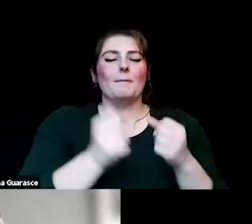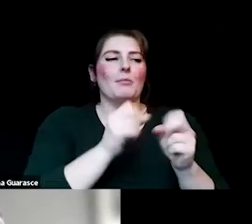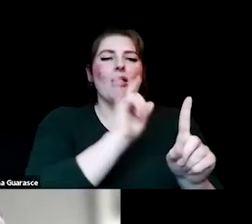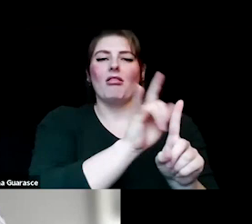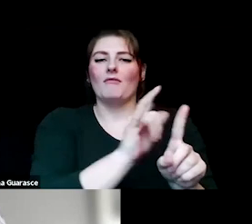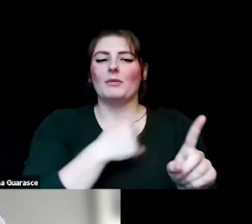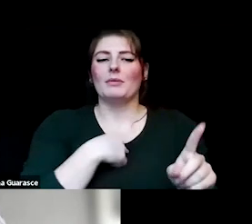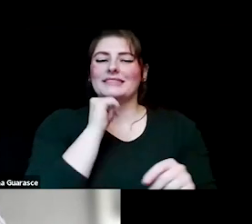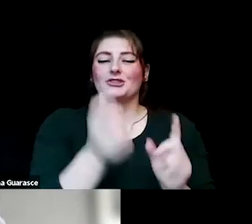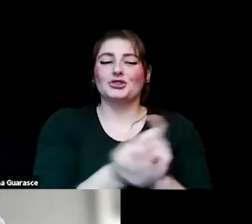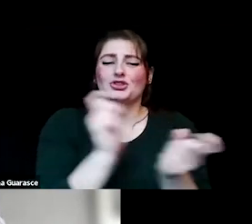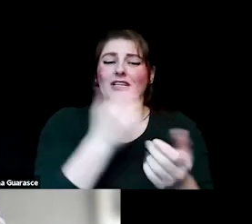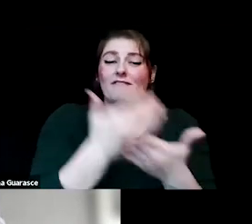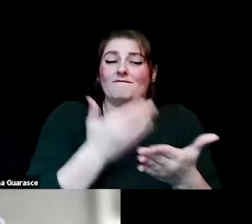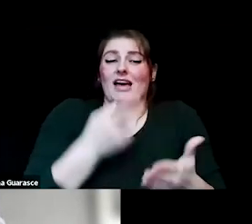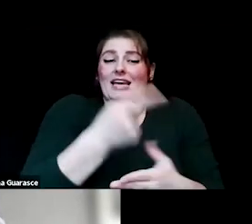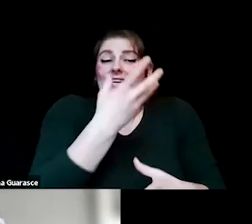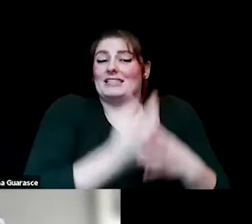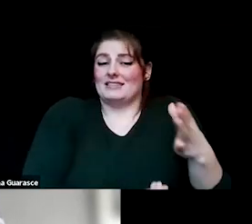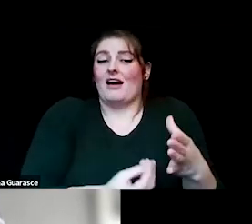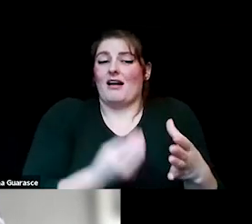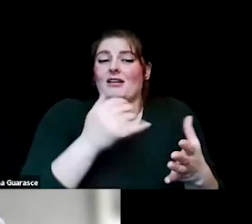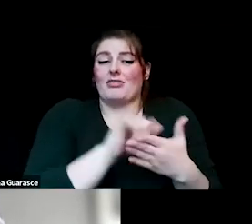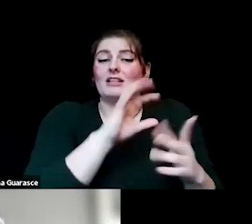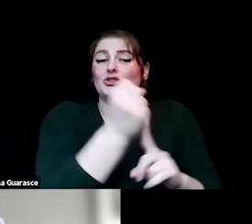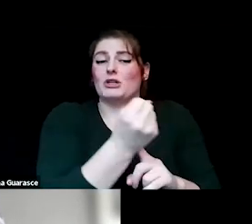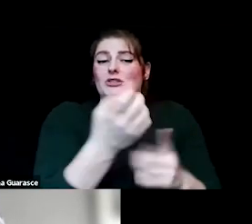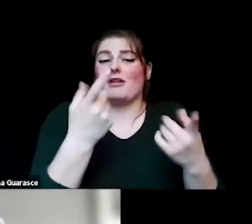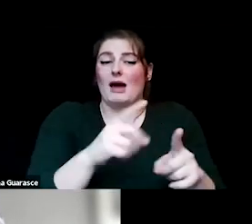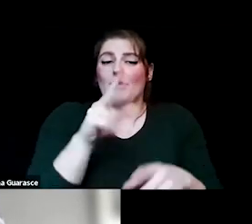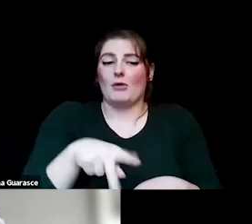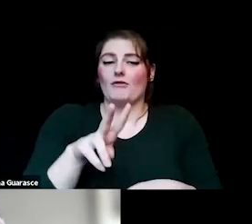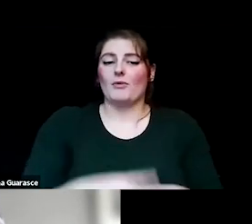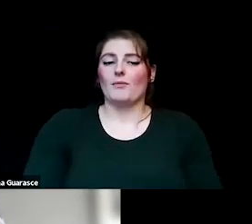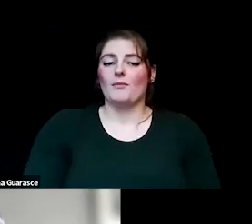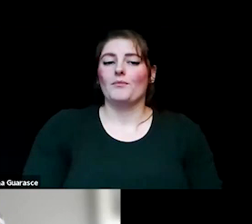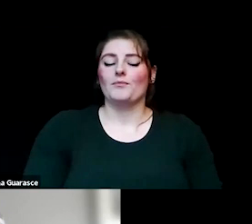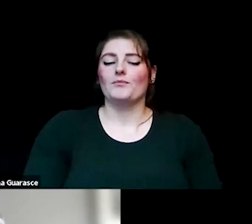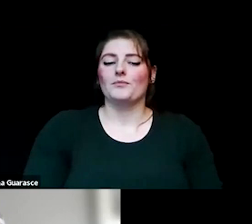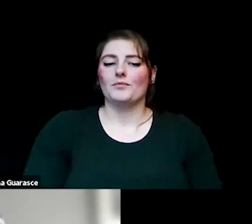de que muriera en la situación en Parkview. Una de las cosas más importantes